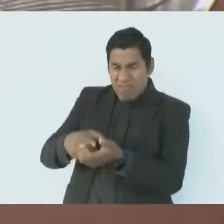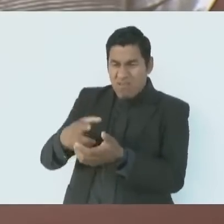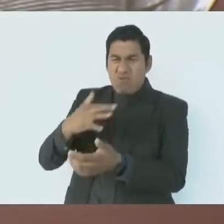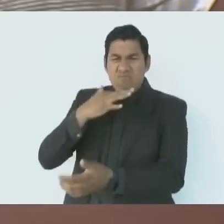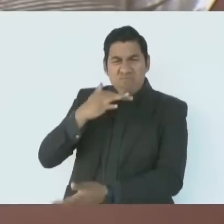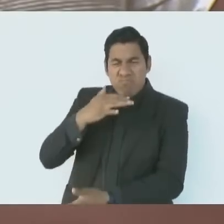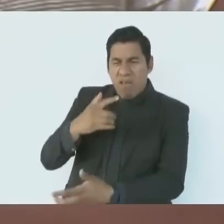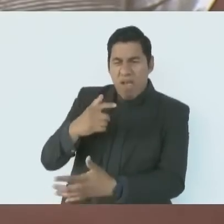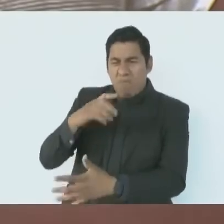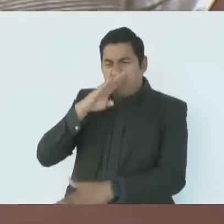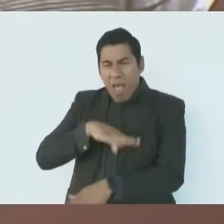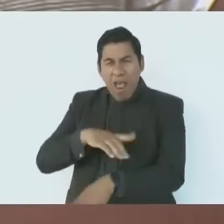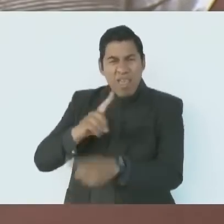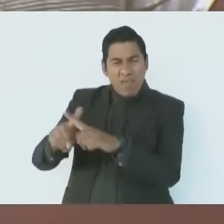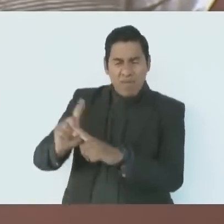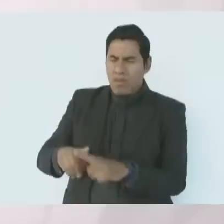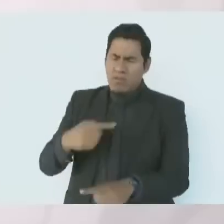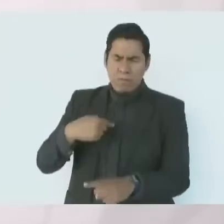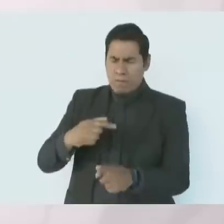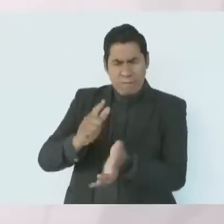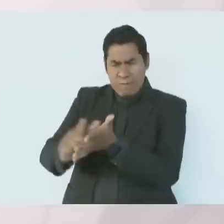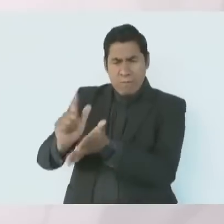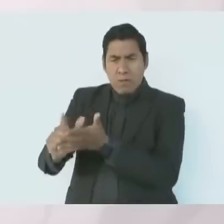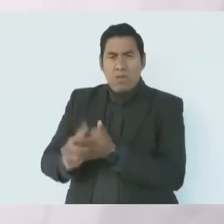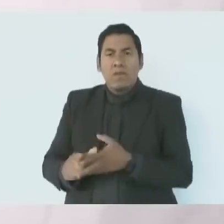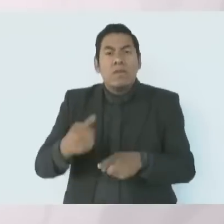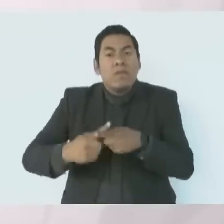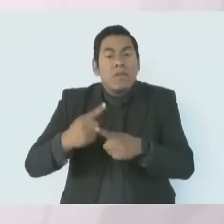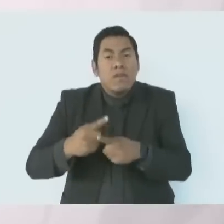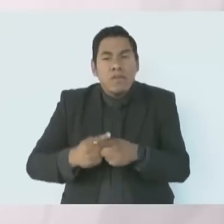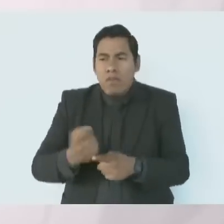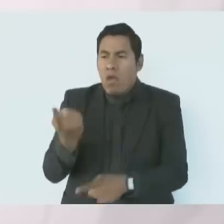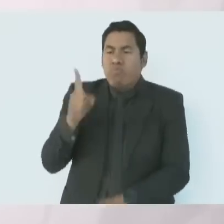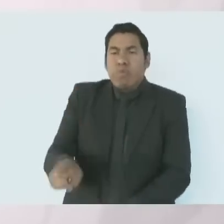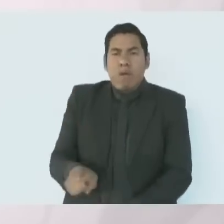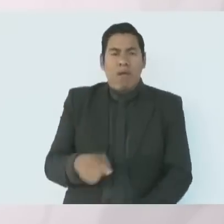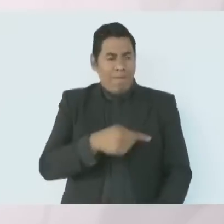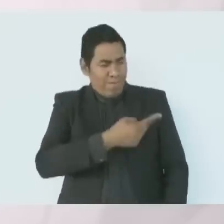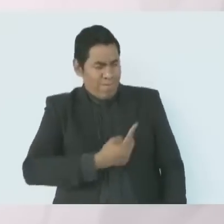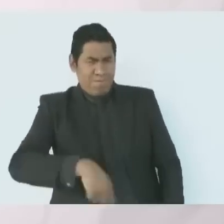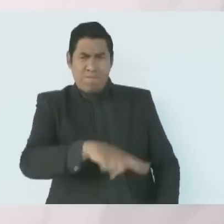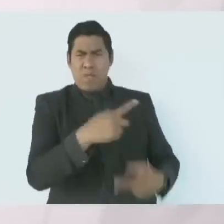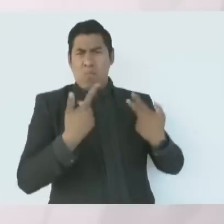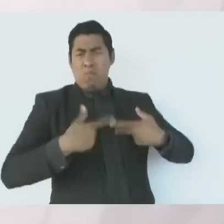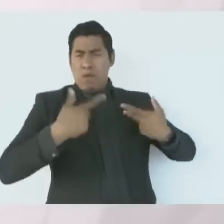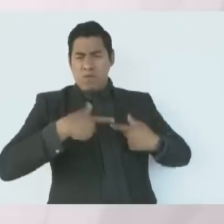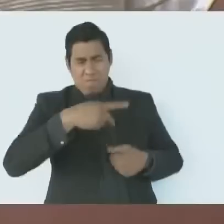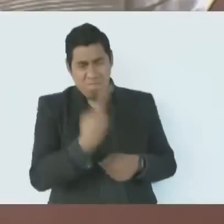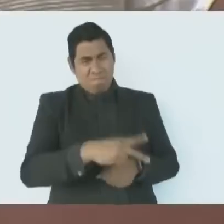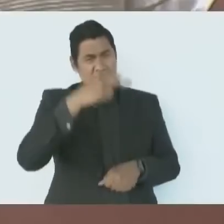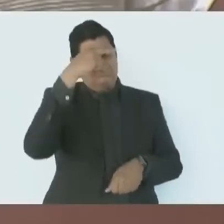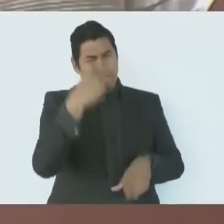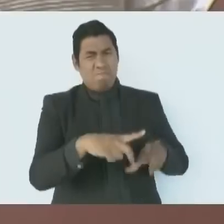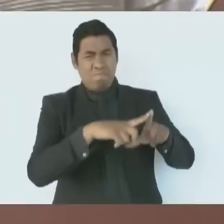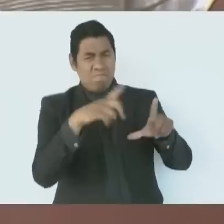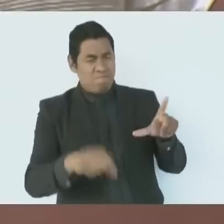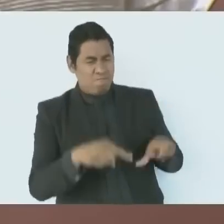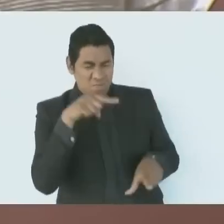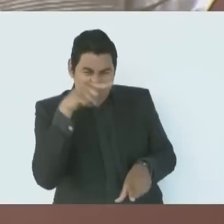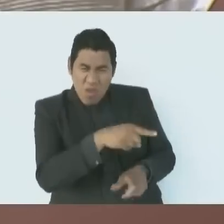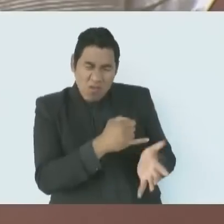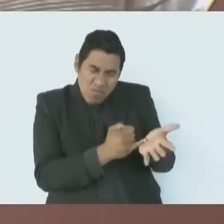puede limpiar el pueblo por eso el poder judicial ahora responderá al pueblo y